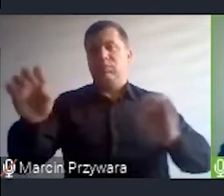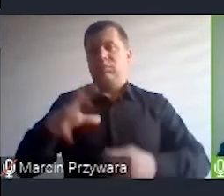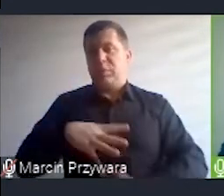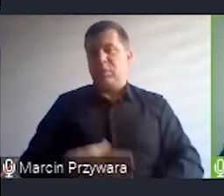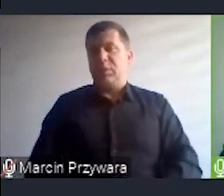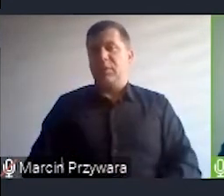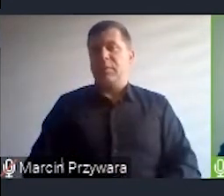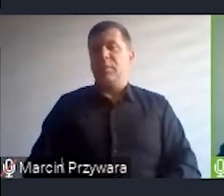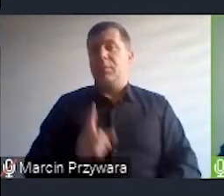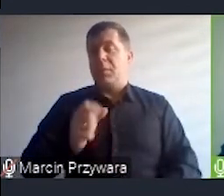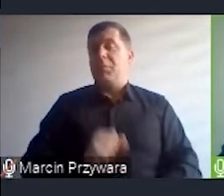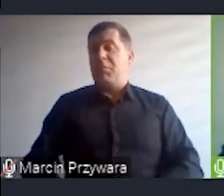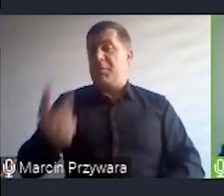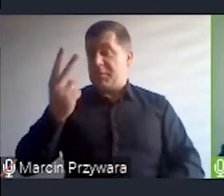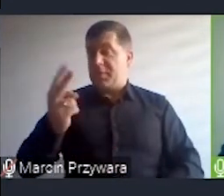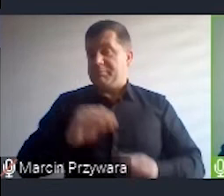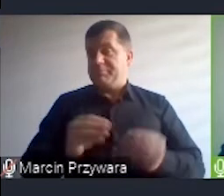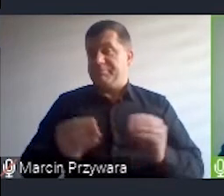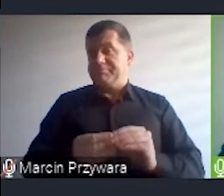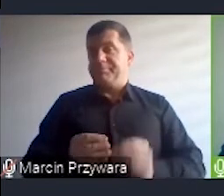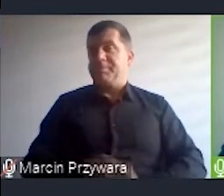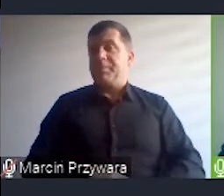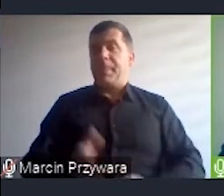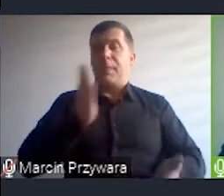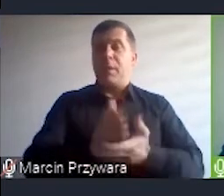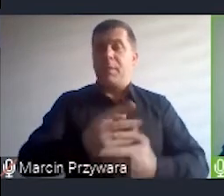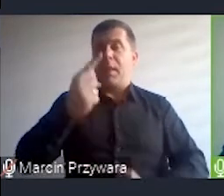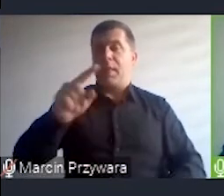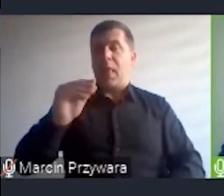Tu się pojawiają dwa zagadnienia – pomocy de minimis,